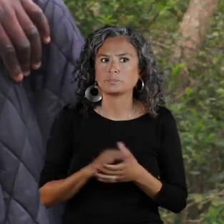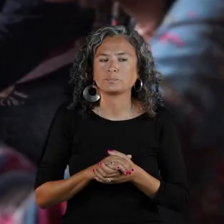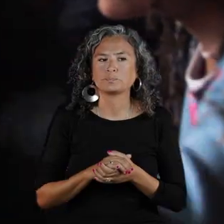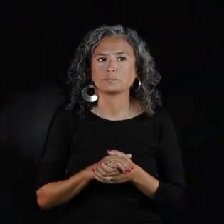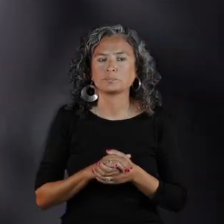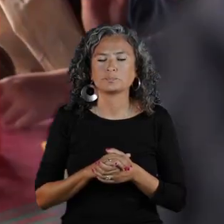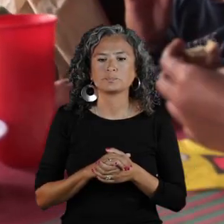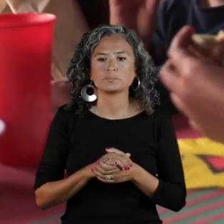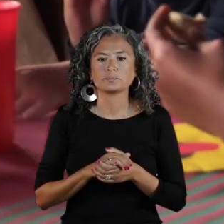O jugando...